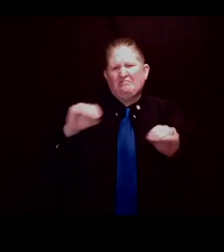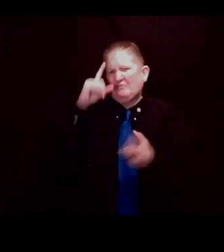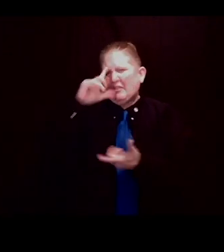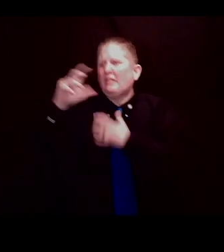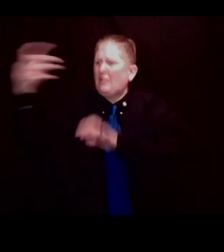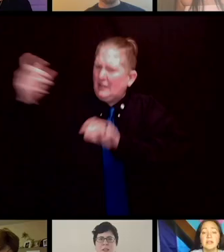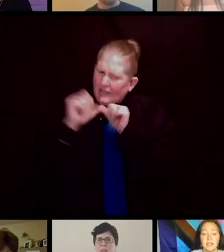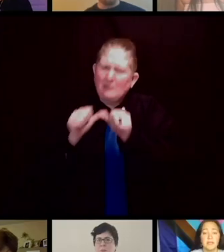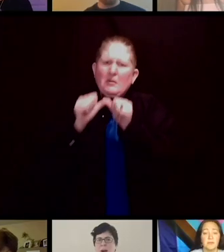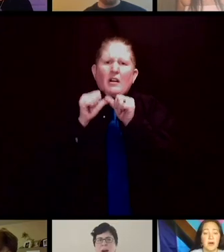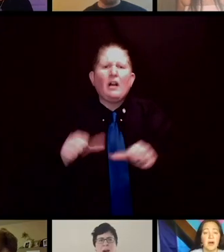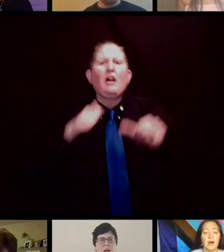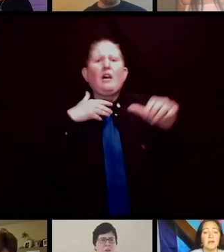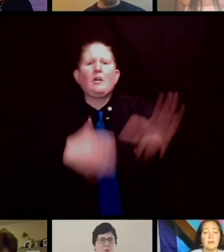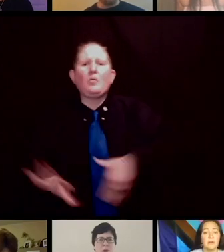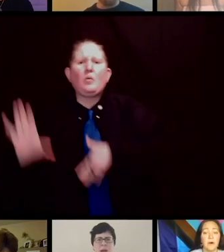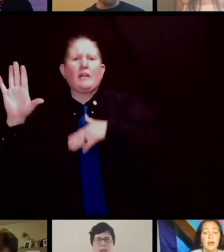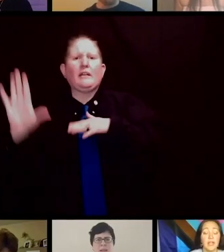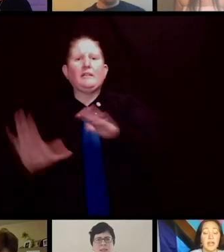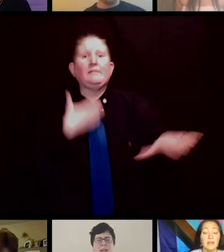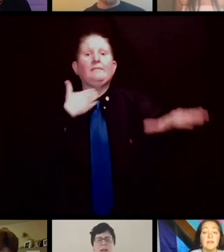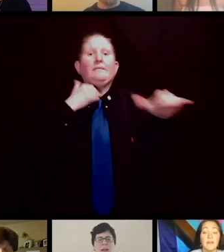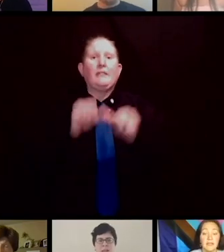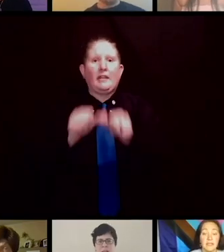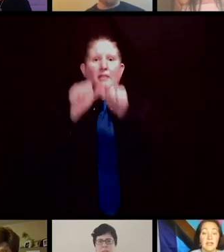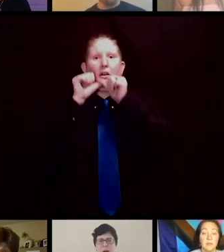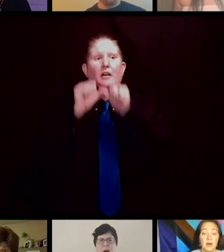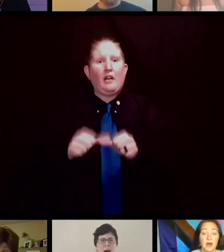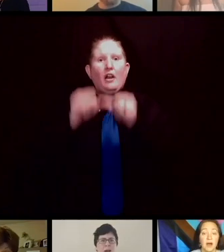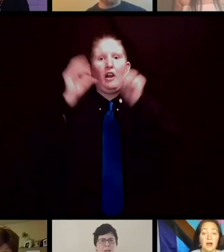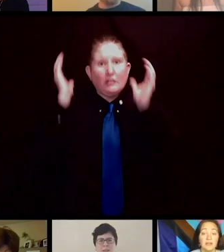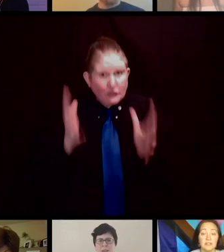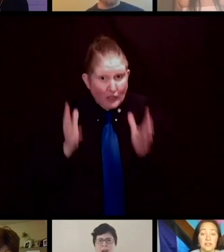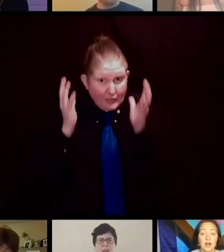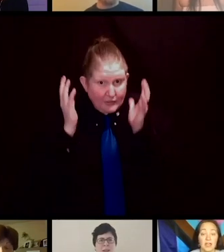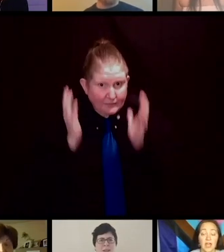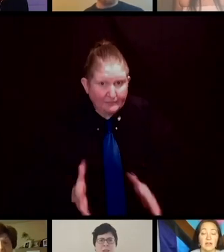Seguiré caminando, seguiré hablando